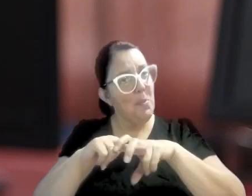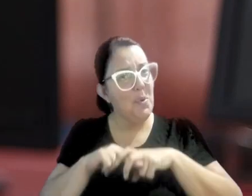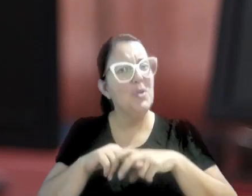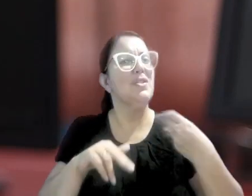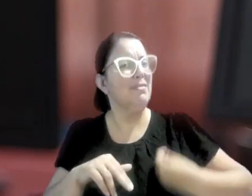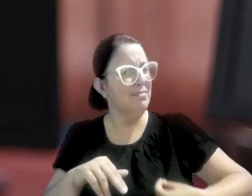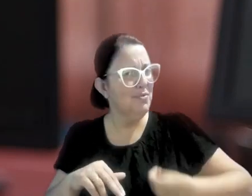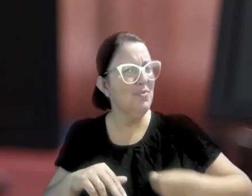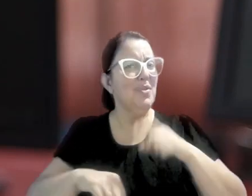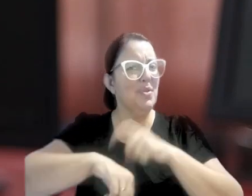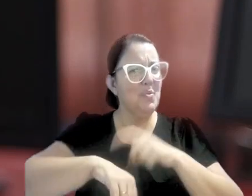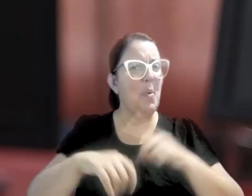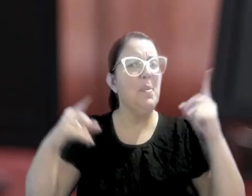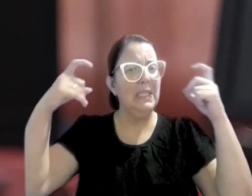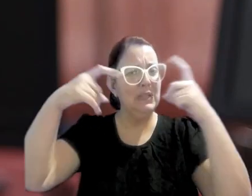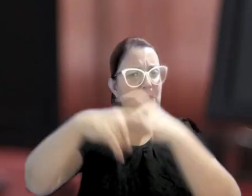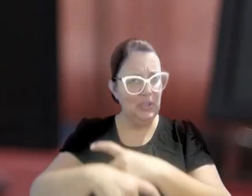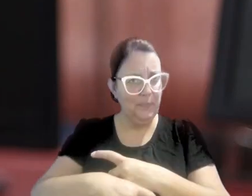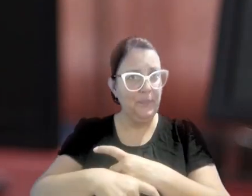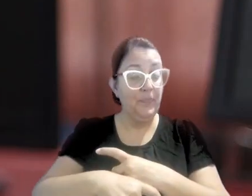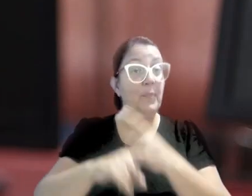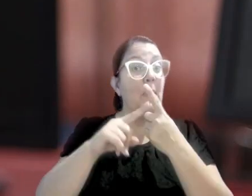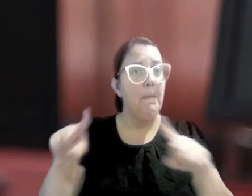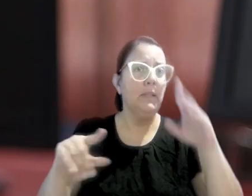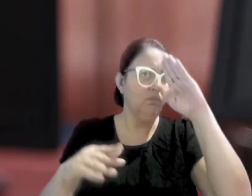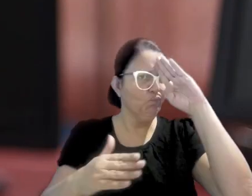Então, a gente vive, realmente, um momento muito difícil,